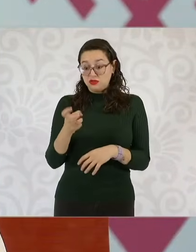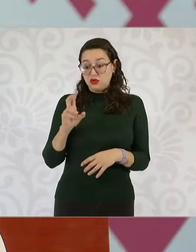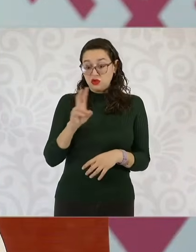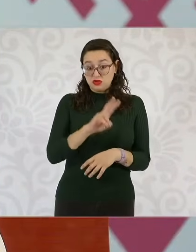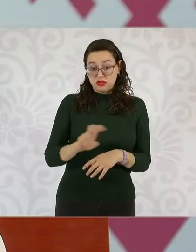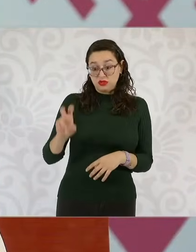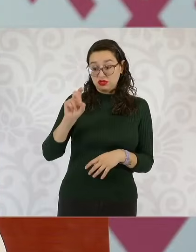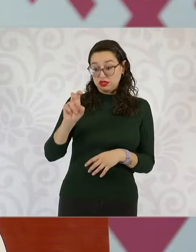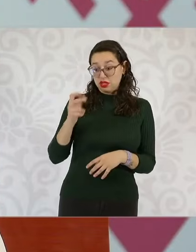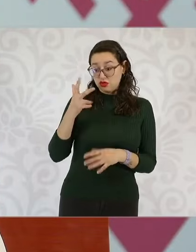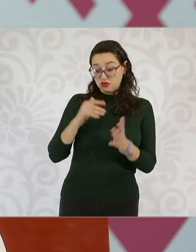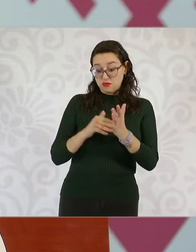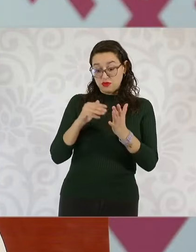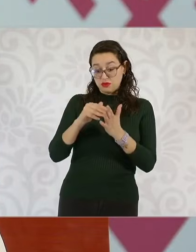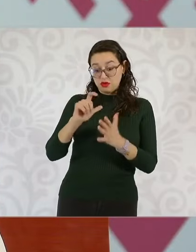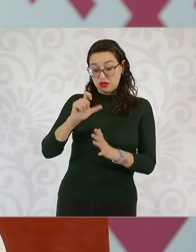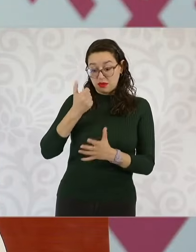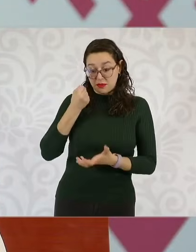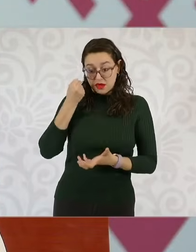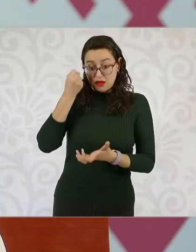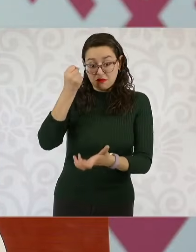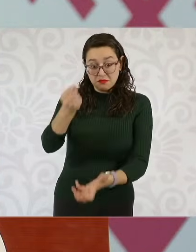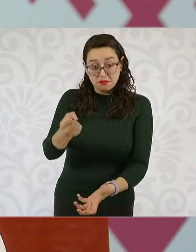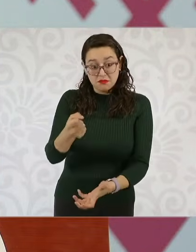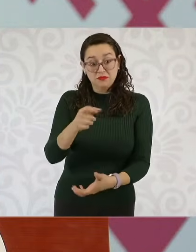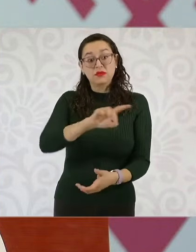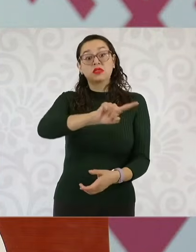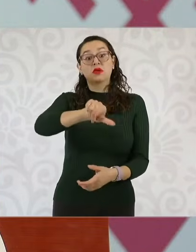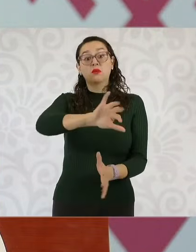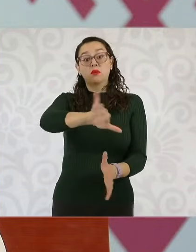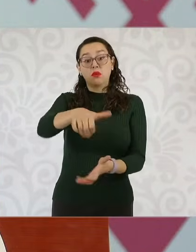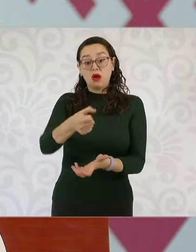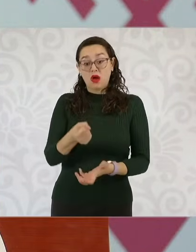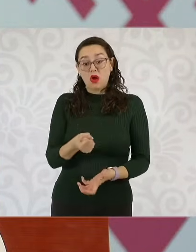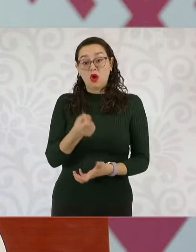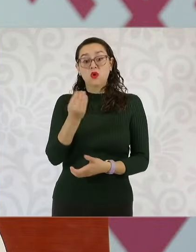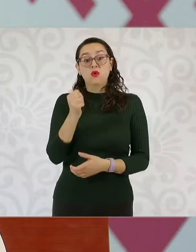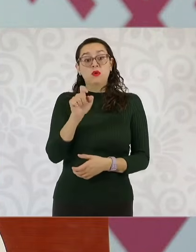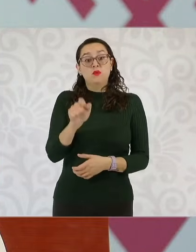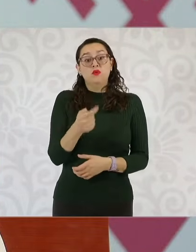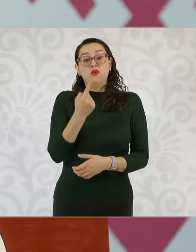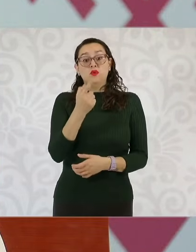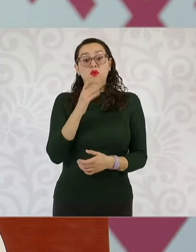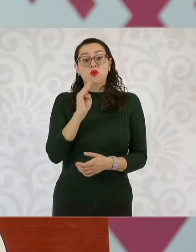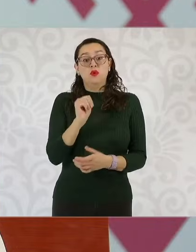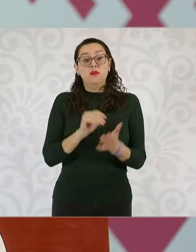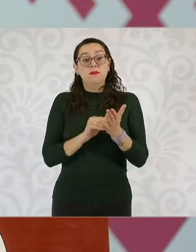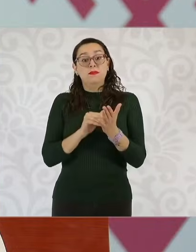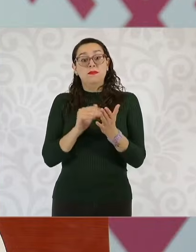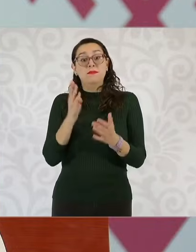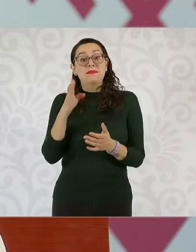con un ingreso que que nos va a generar de 1.9 billones de pesos al mismo tiempo vamos a hacer